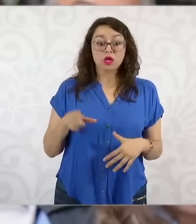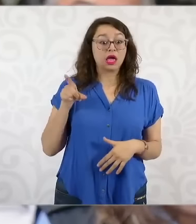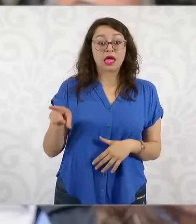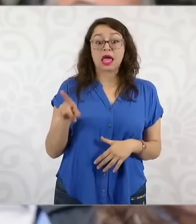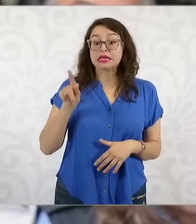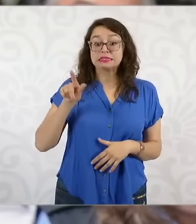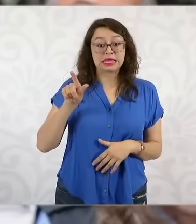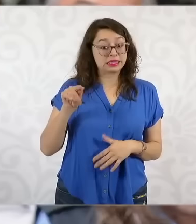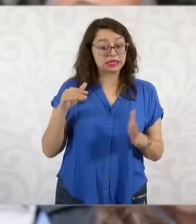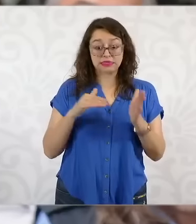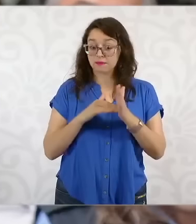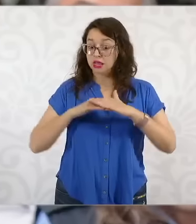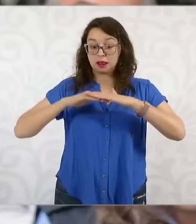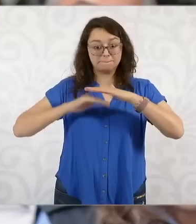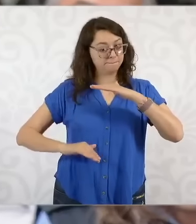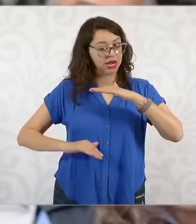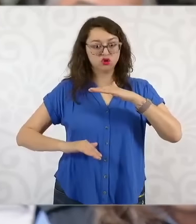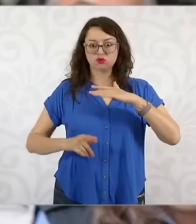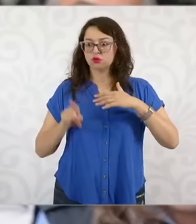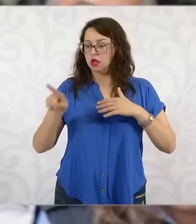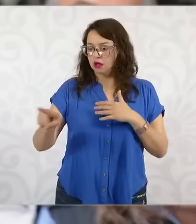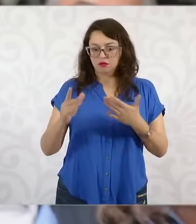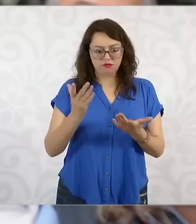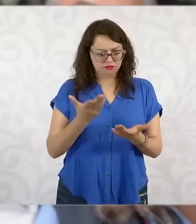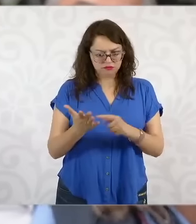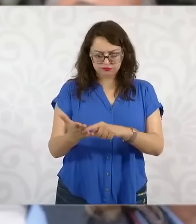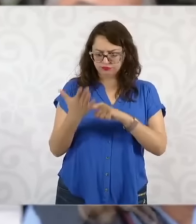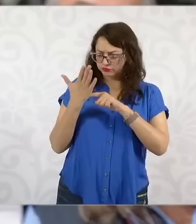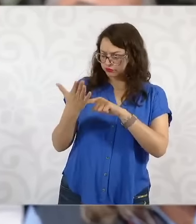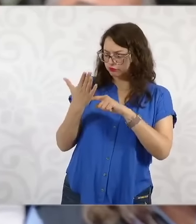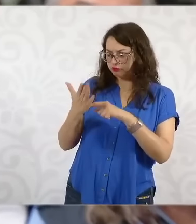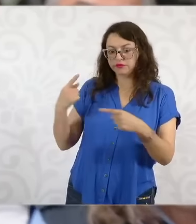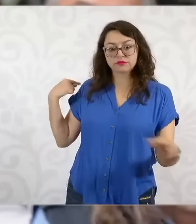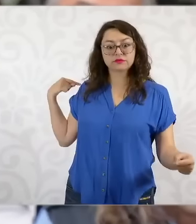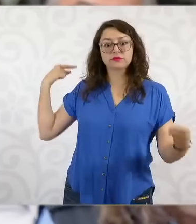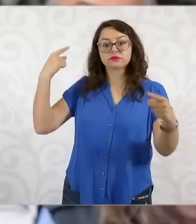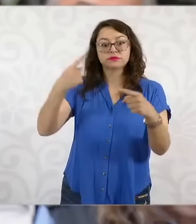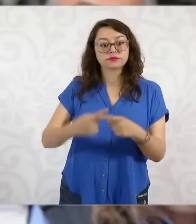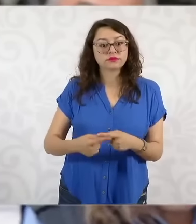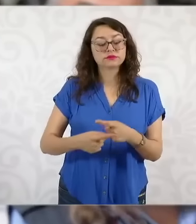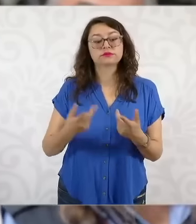70,000 pesos. nos mostraron sus recibos de los últimos meses, de los últimos 3 meses,